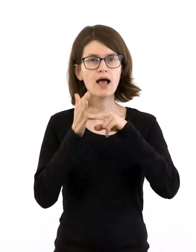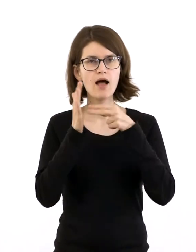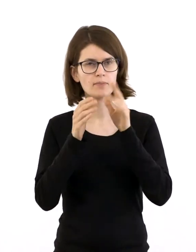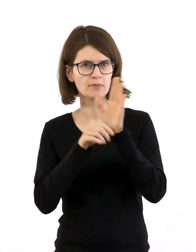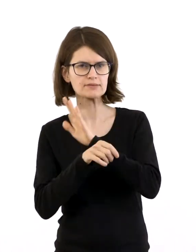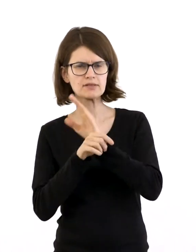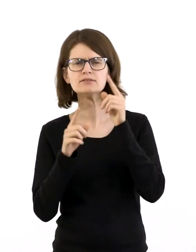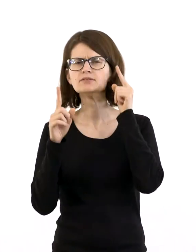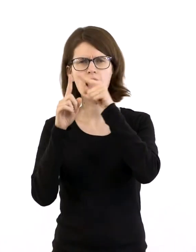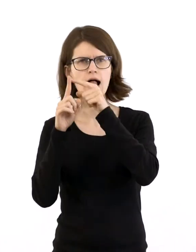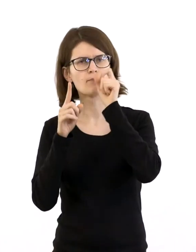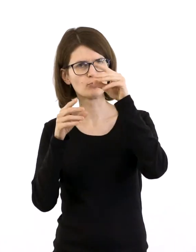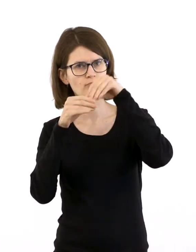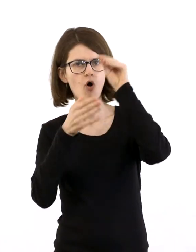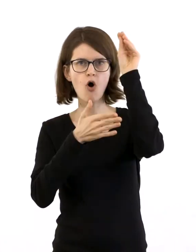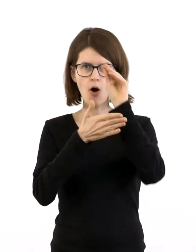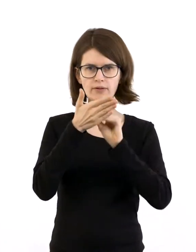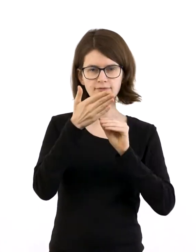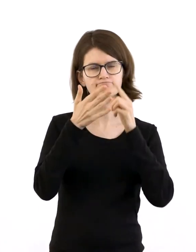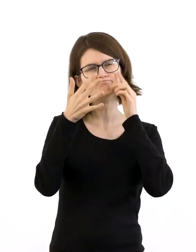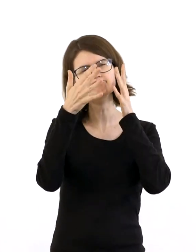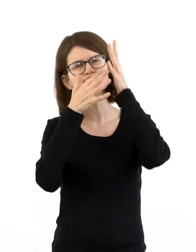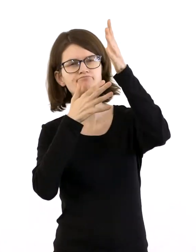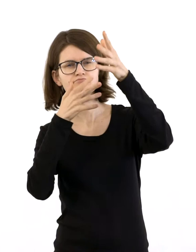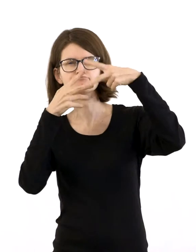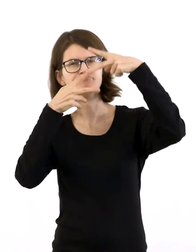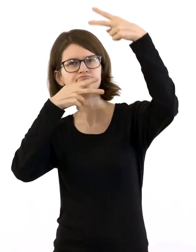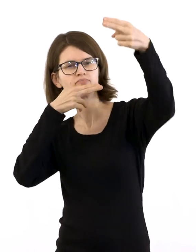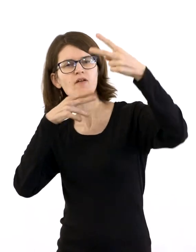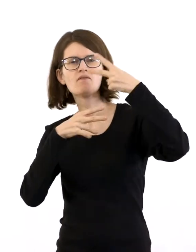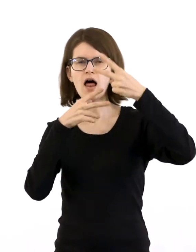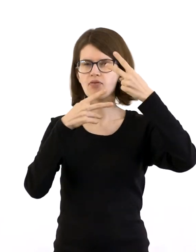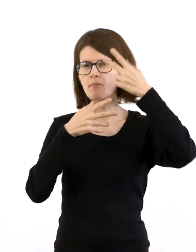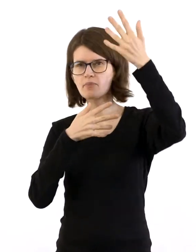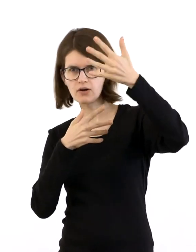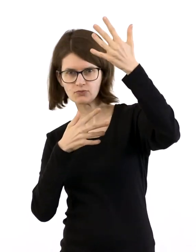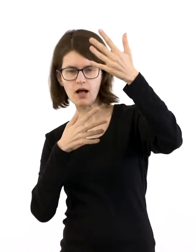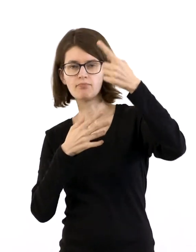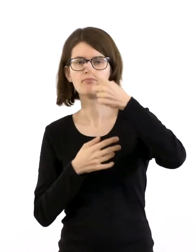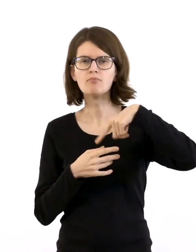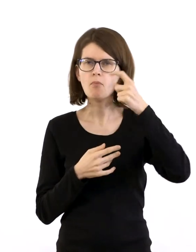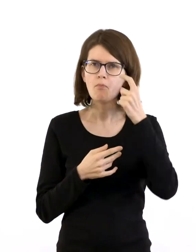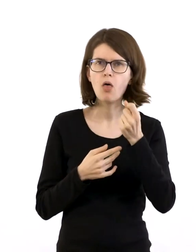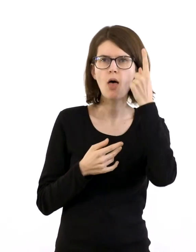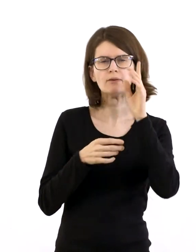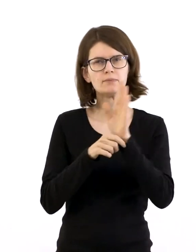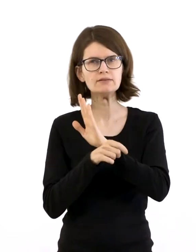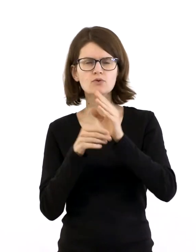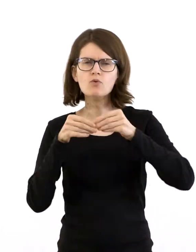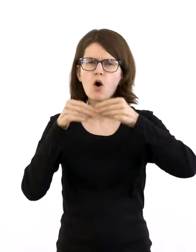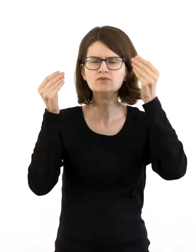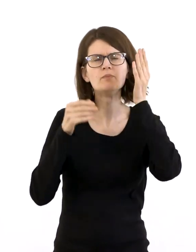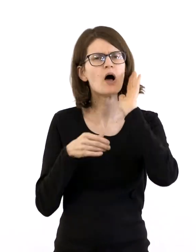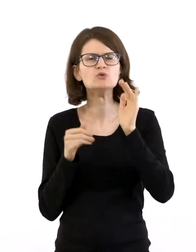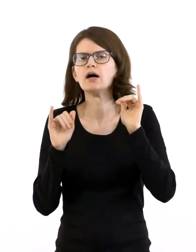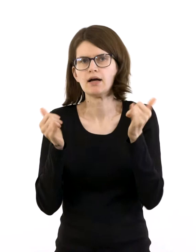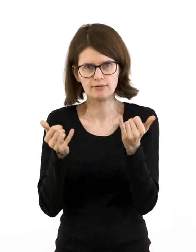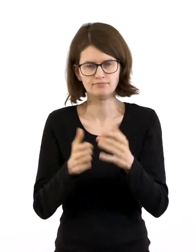Celem biznesplanu jest opisanie w perspektywie 2 do 5 lat, jak będzie rozwijał się nasz pomysł na biznes.